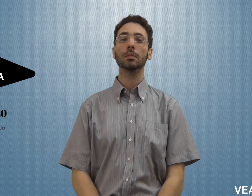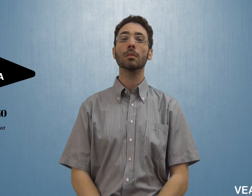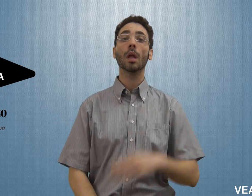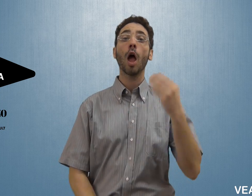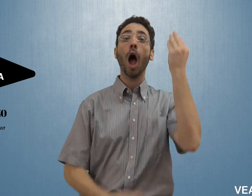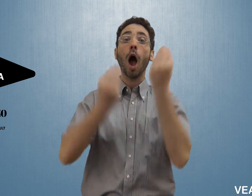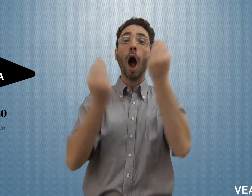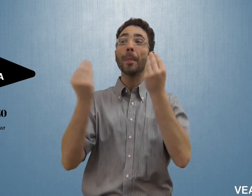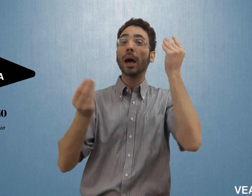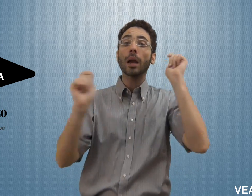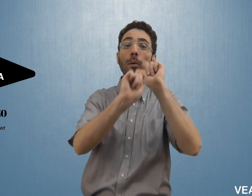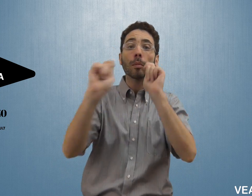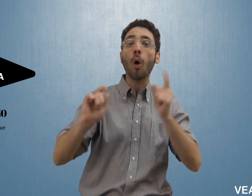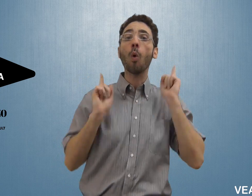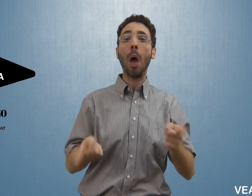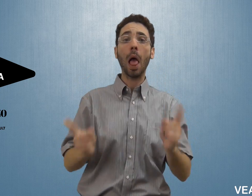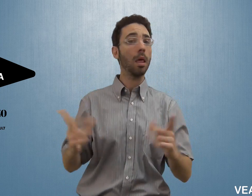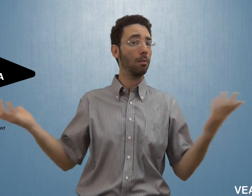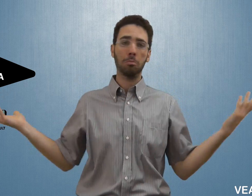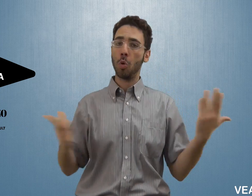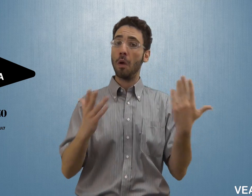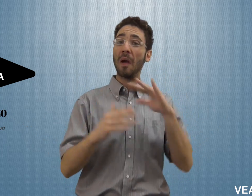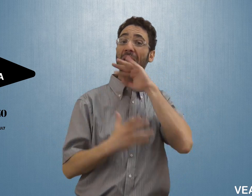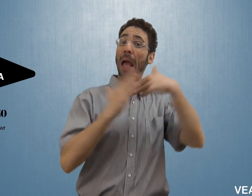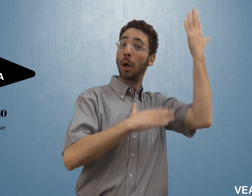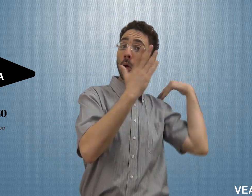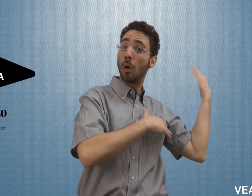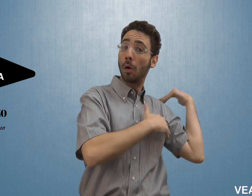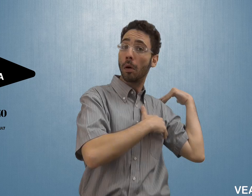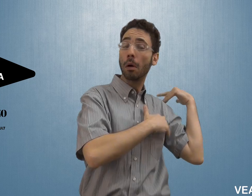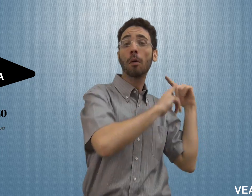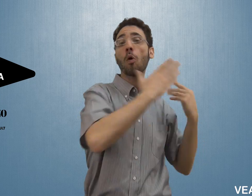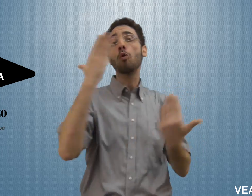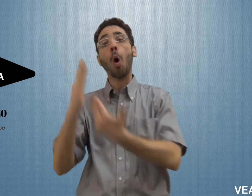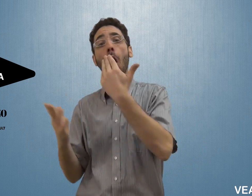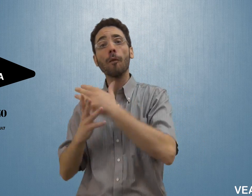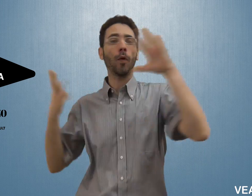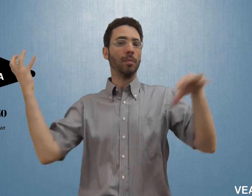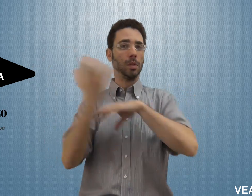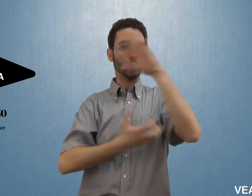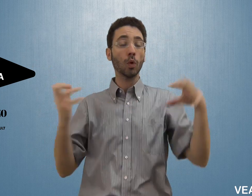sia con opere nuove che con creazioni degli anni passati,